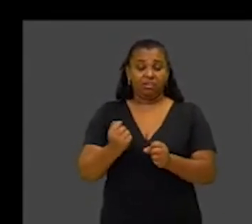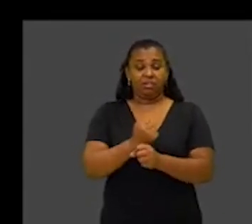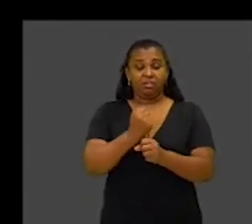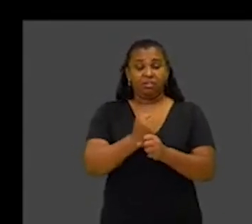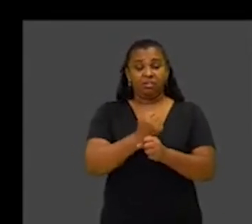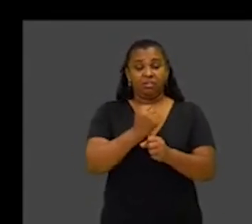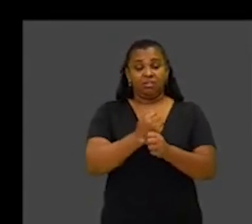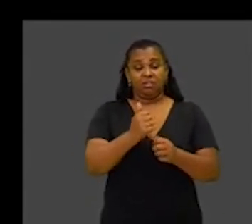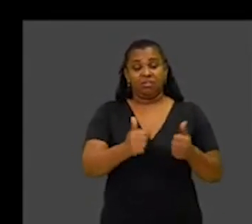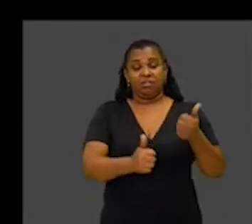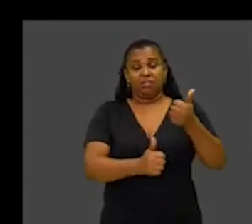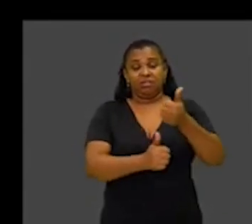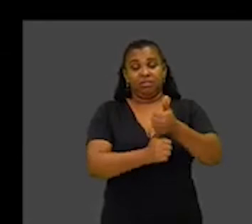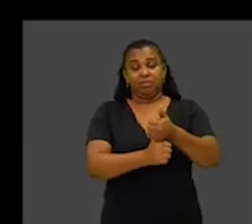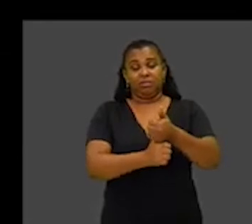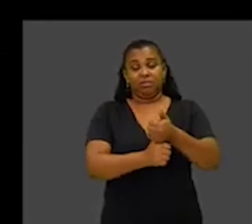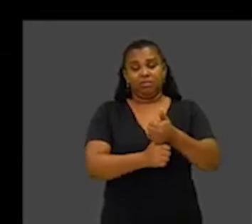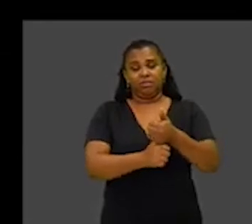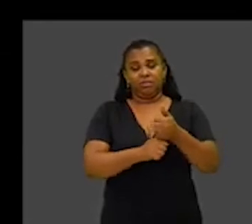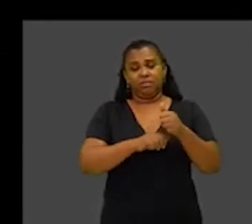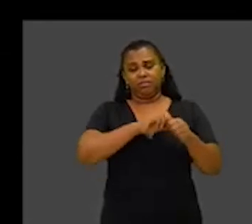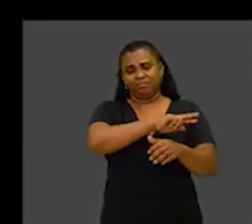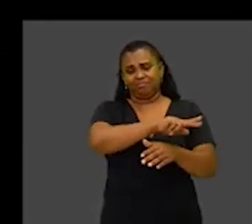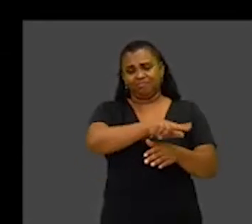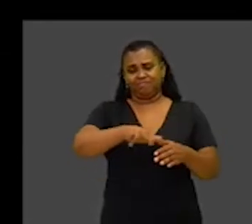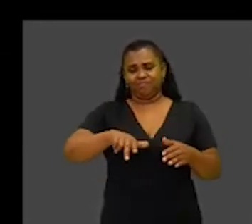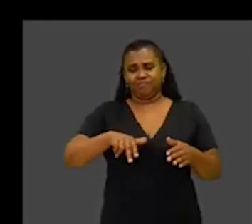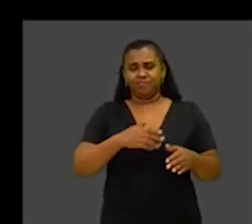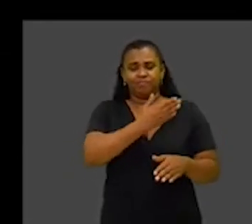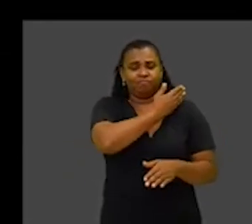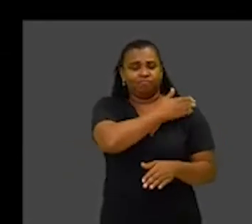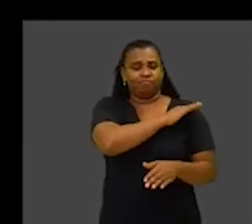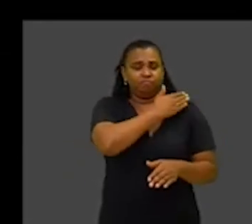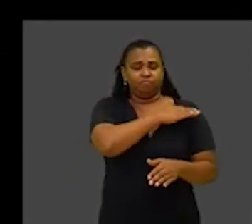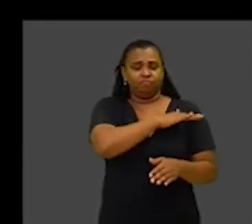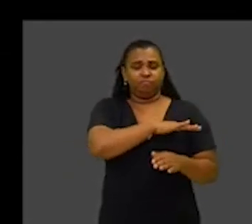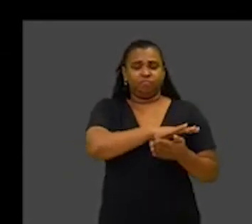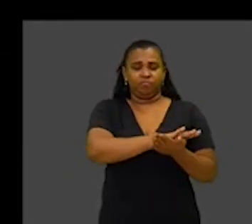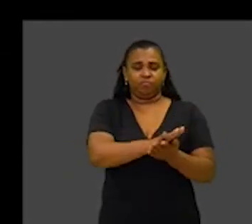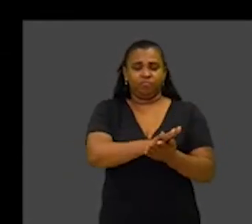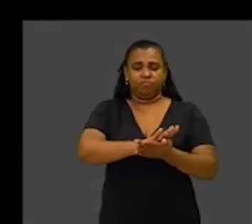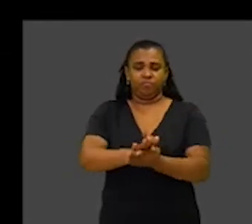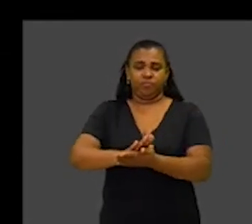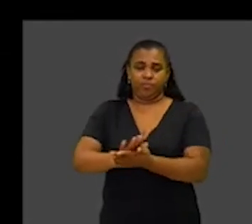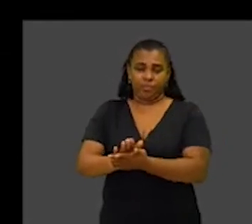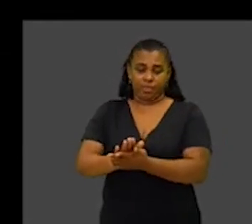as desigualdades raciais então é um compromisso de todo e a partir do mundo enfrentá-lo e a